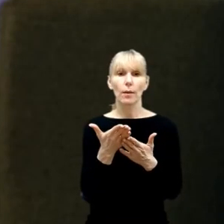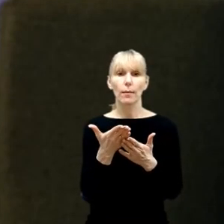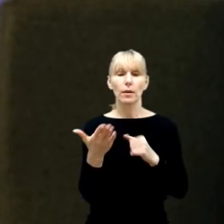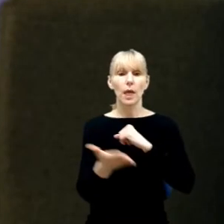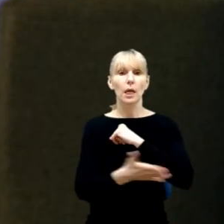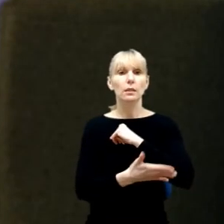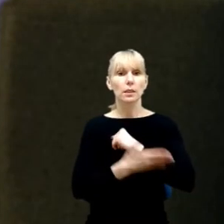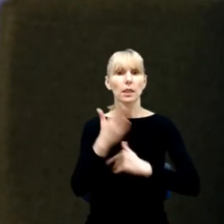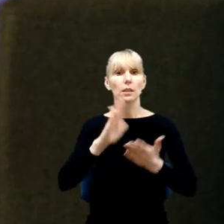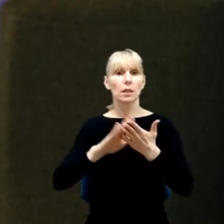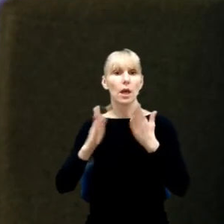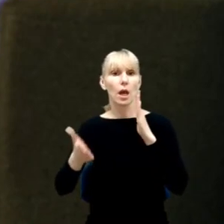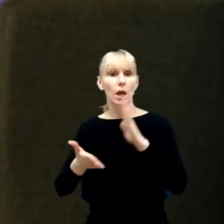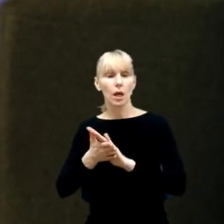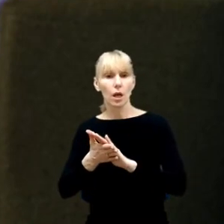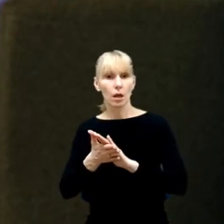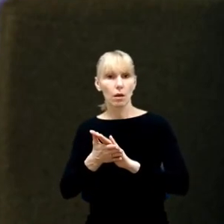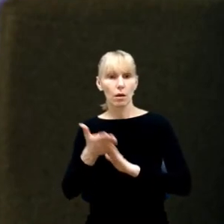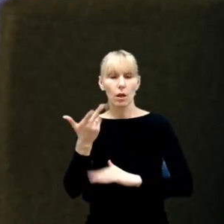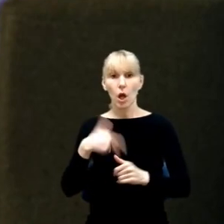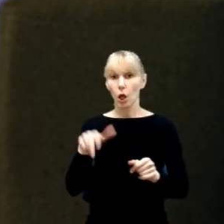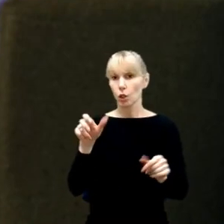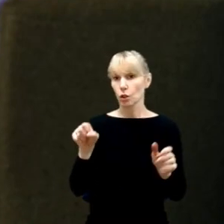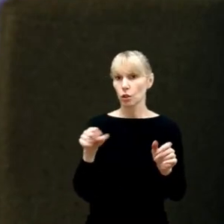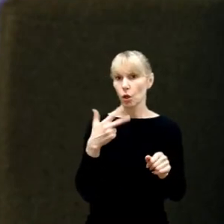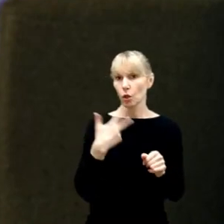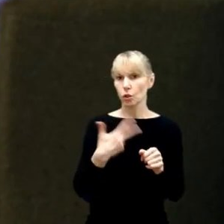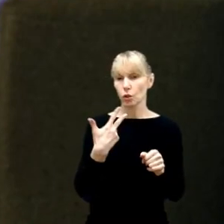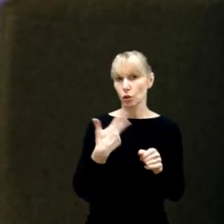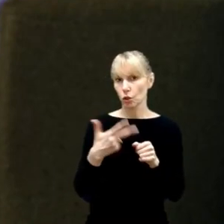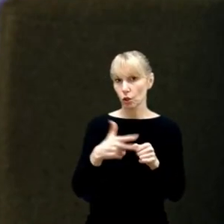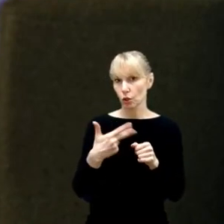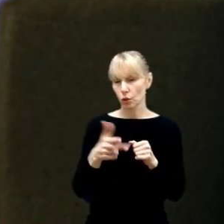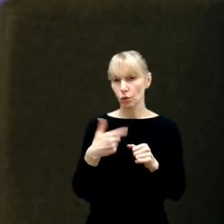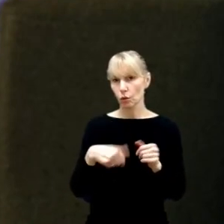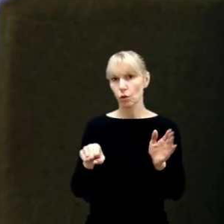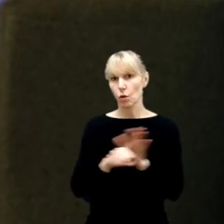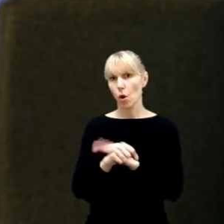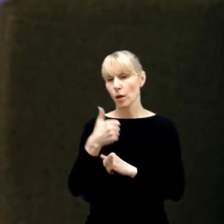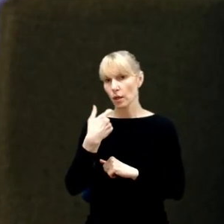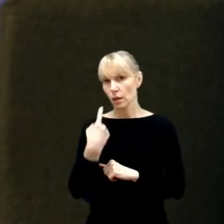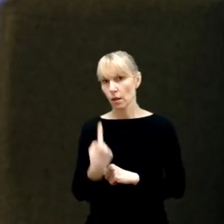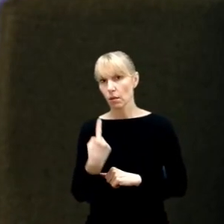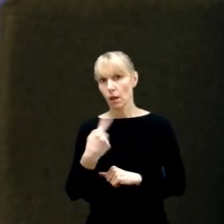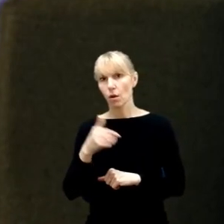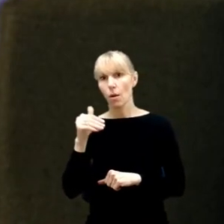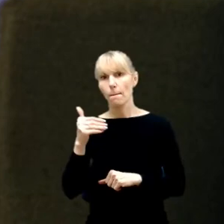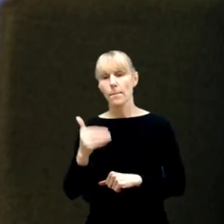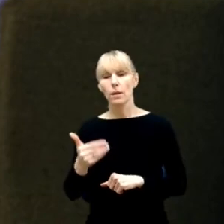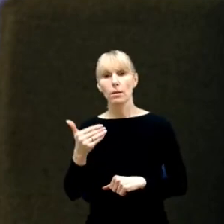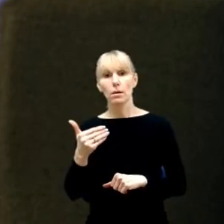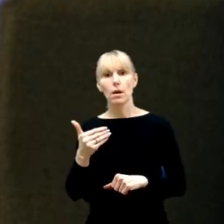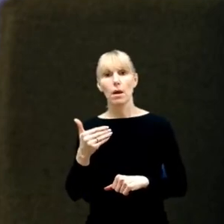z ceną niższą niż 30 złotych do metra kwadratowego. Mówię o wynajmie. W związku z powyższym jest to dla bardzo